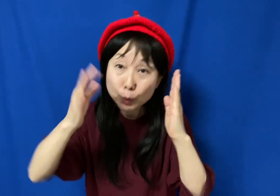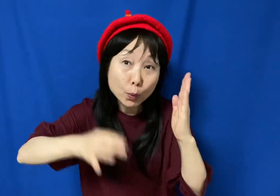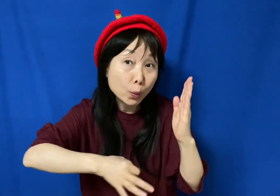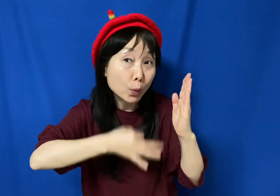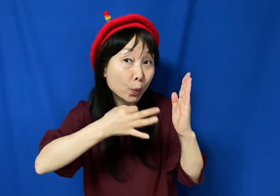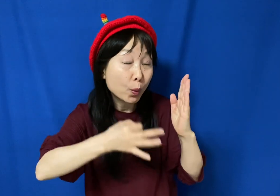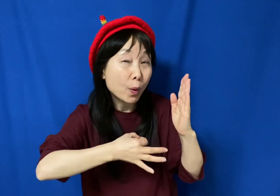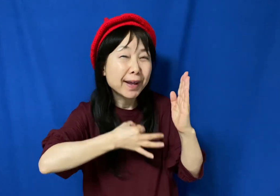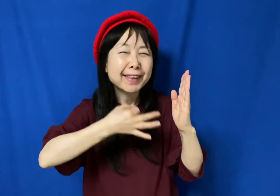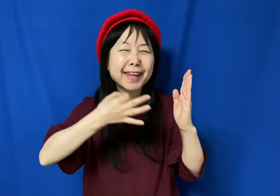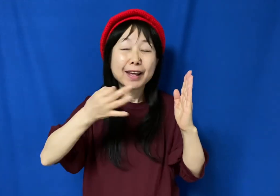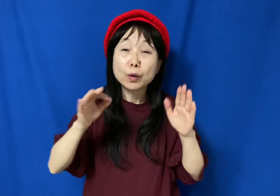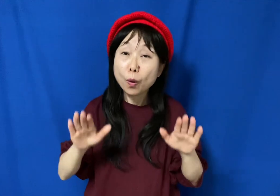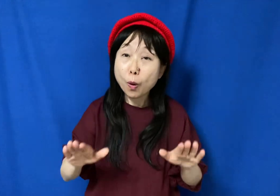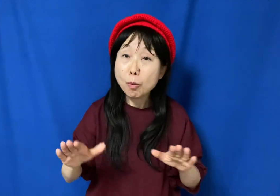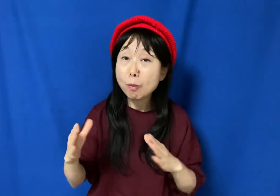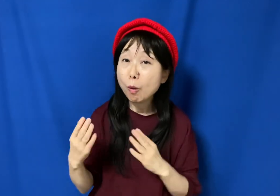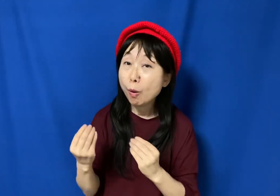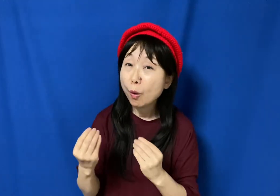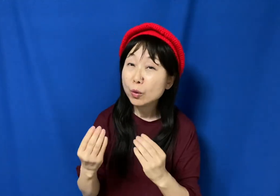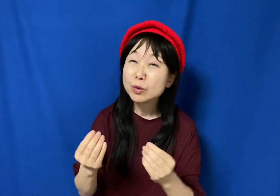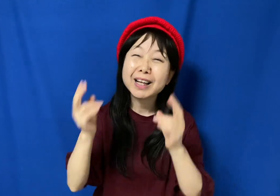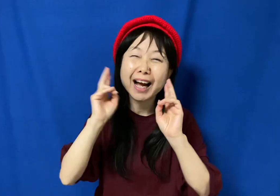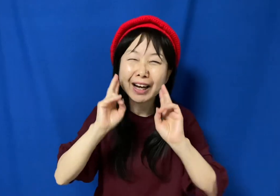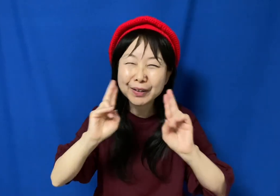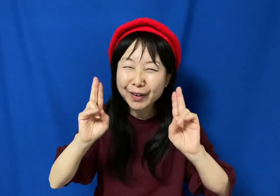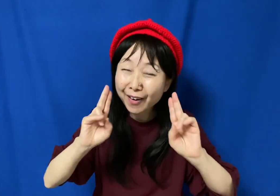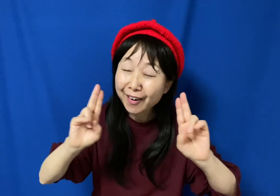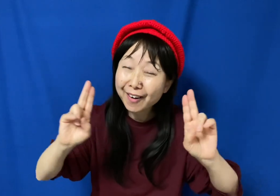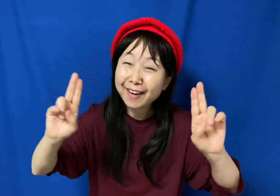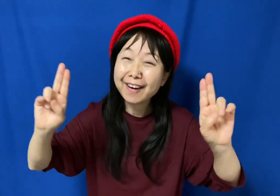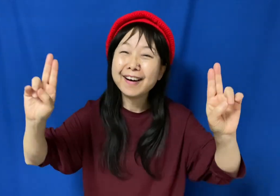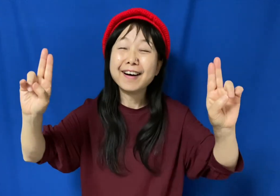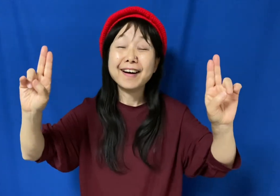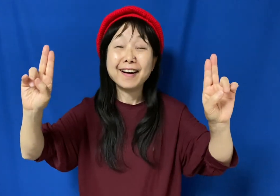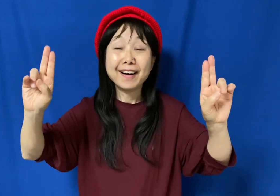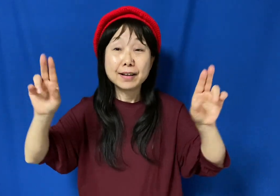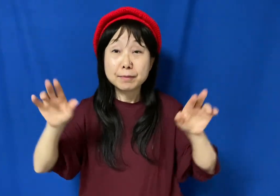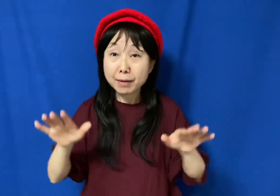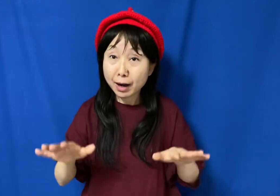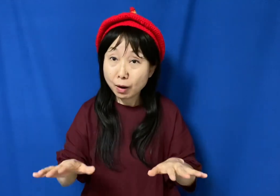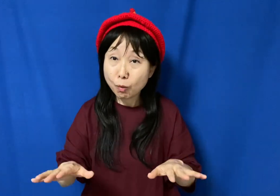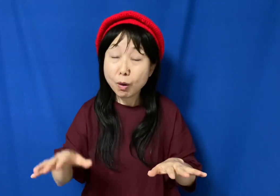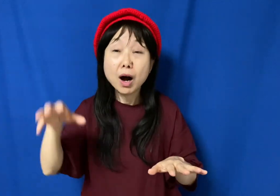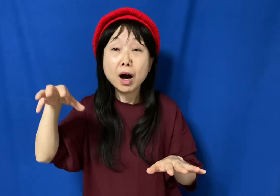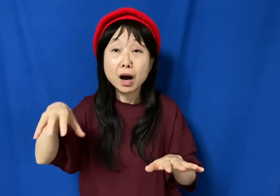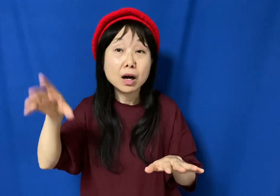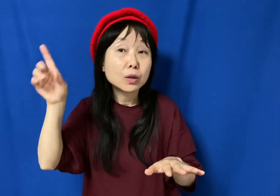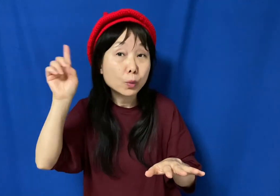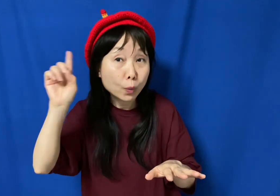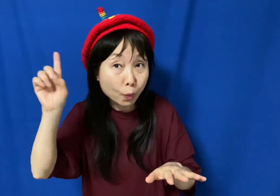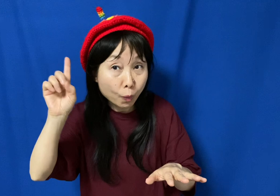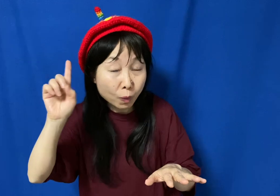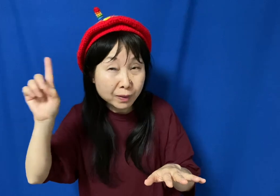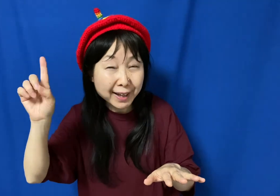声で 今日も歌うよ 今は どこで